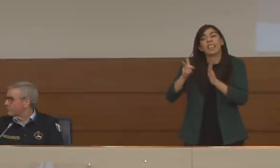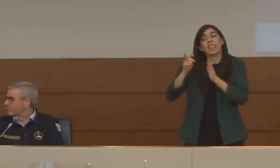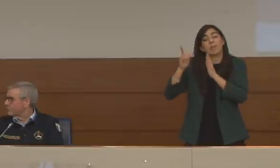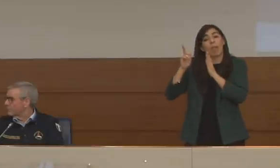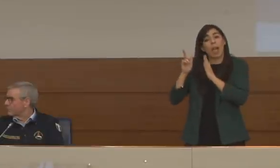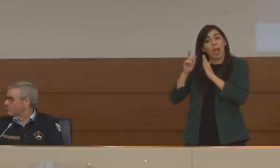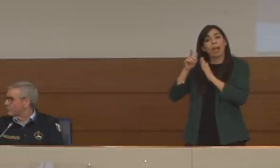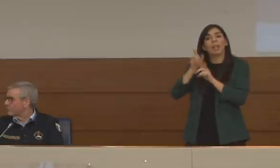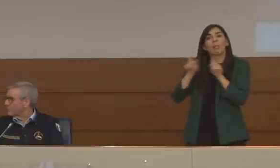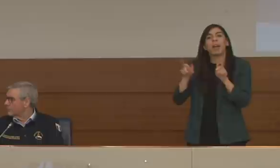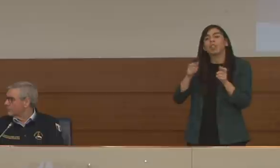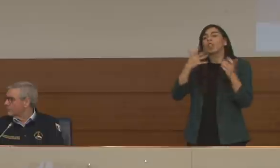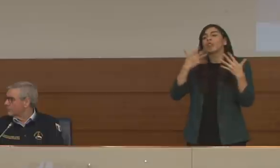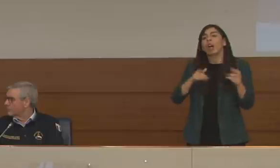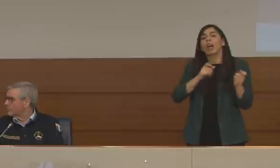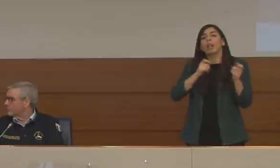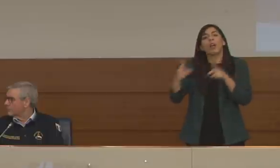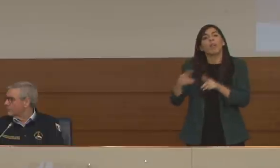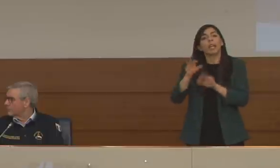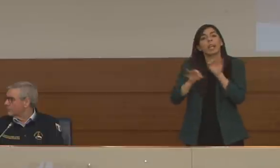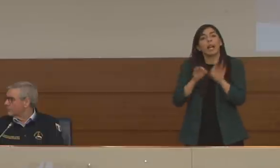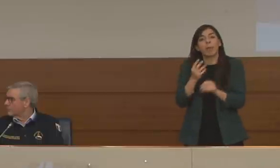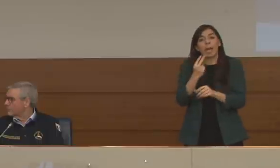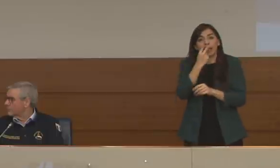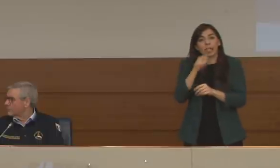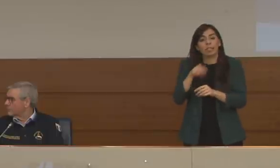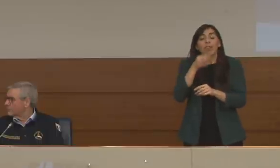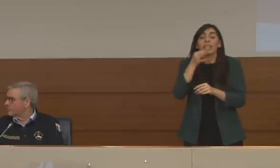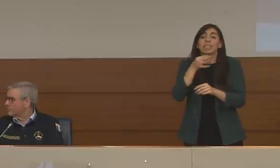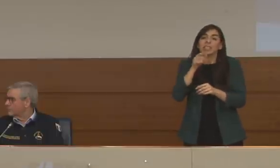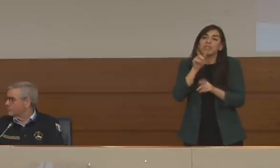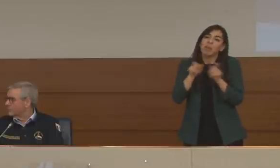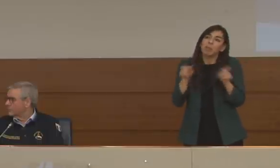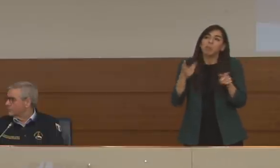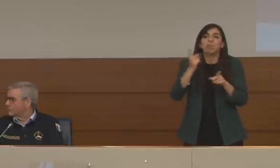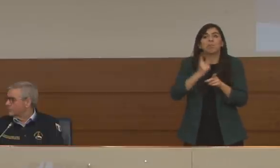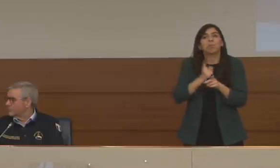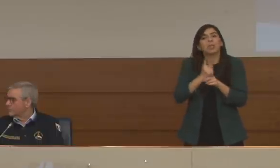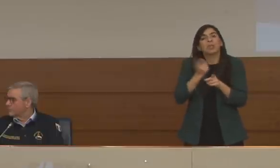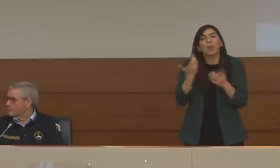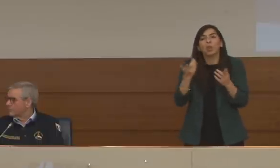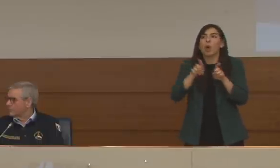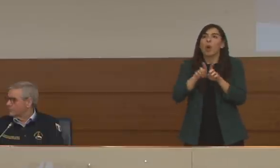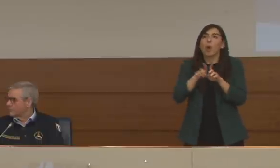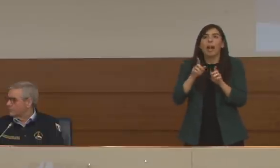quindi hanno bisogno di tempo per calare in maniera più significativa rispetto a